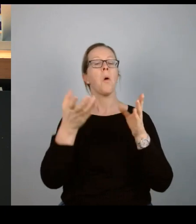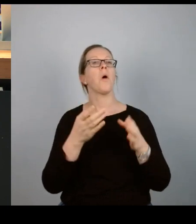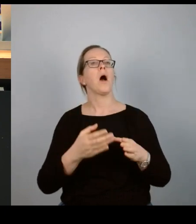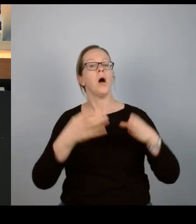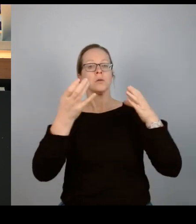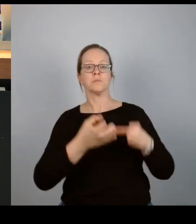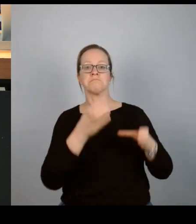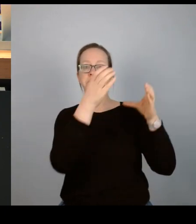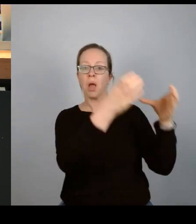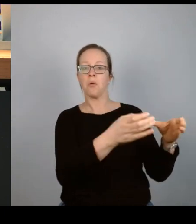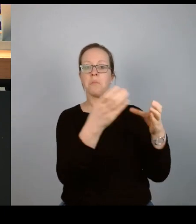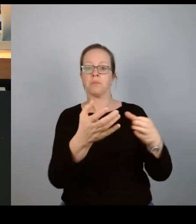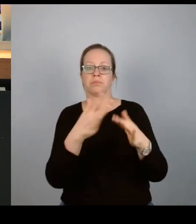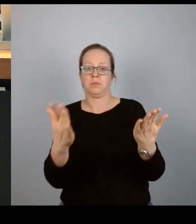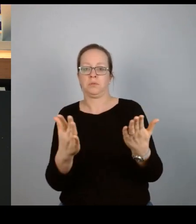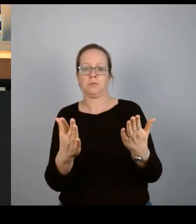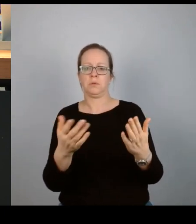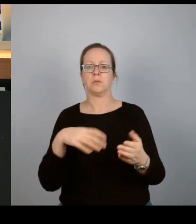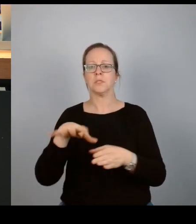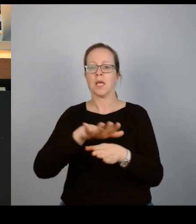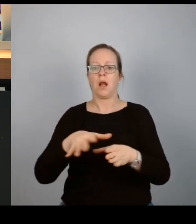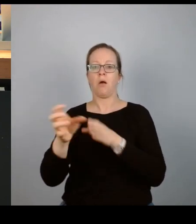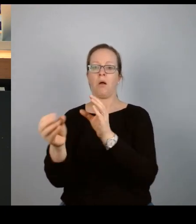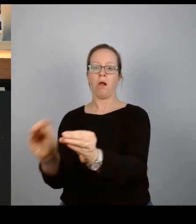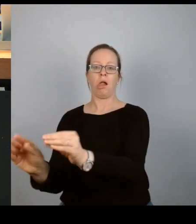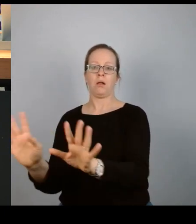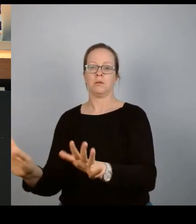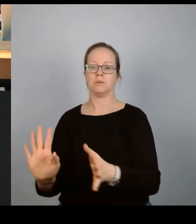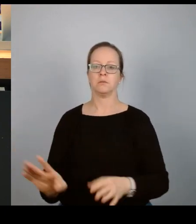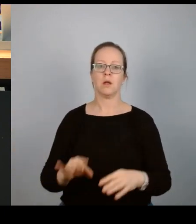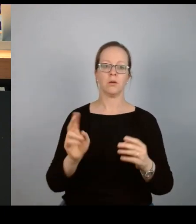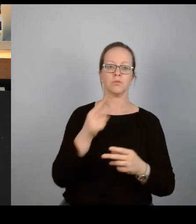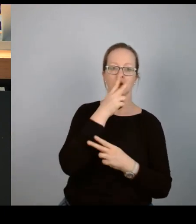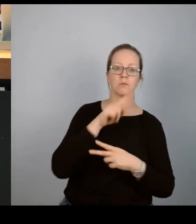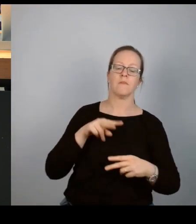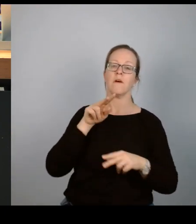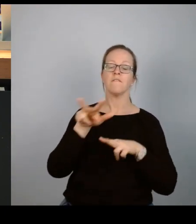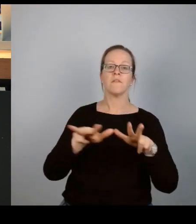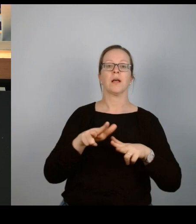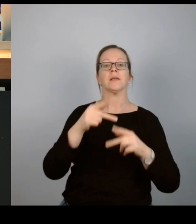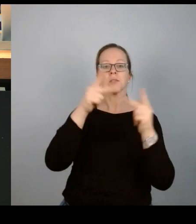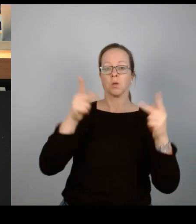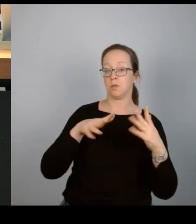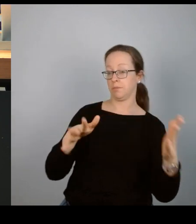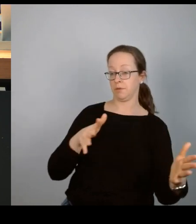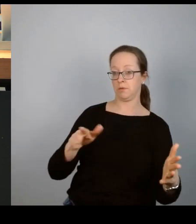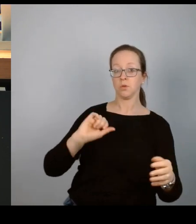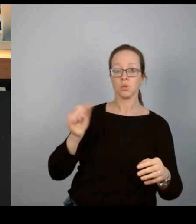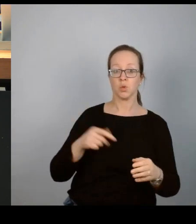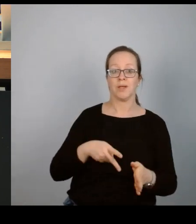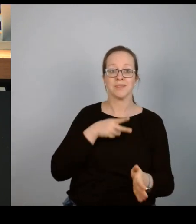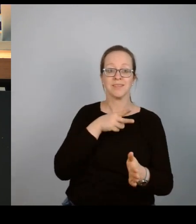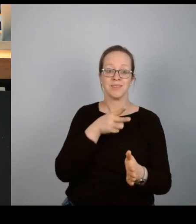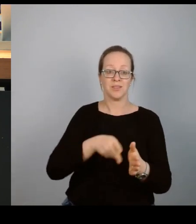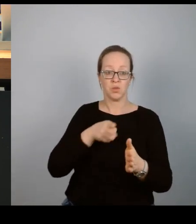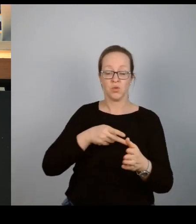In dem letzten Absatz machen Sie genau das Gegenteil, wollen nach Verdichten erschlossenen Gebieten und wollen nicht